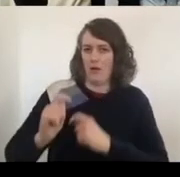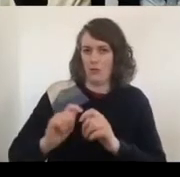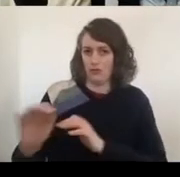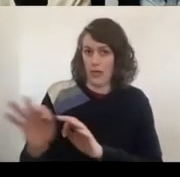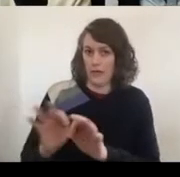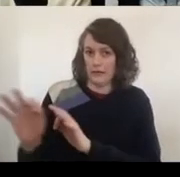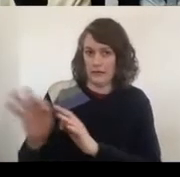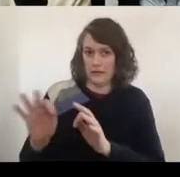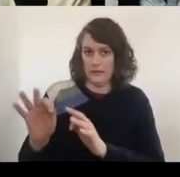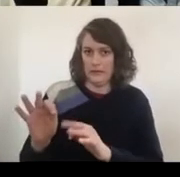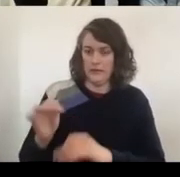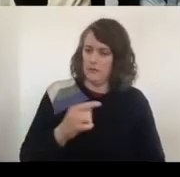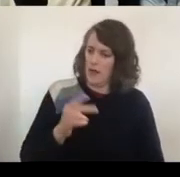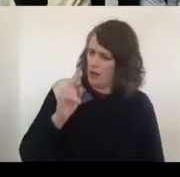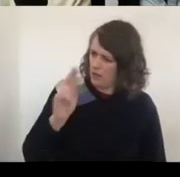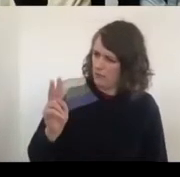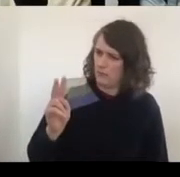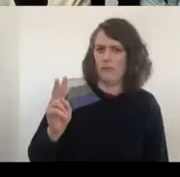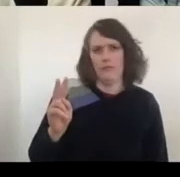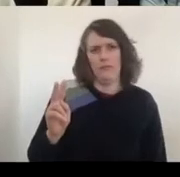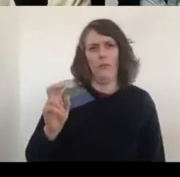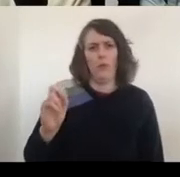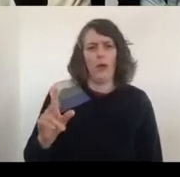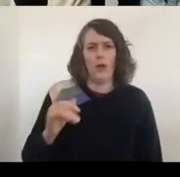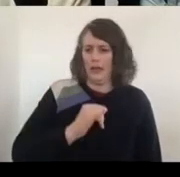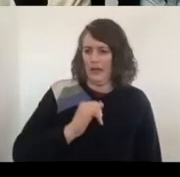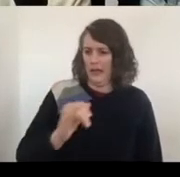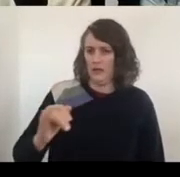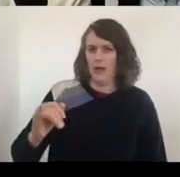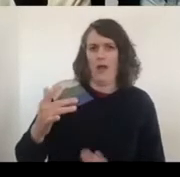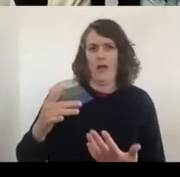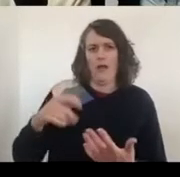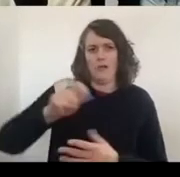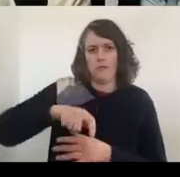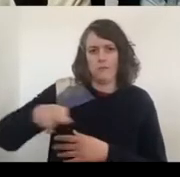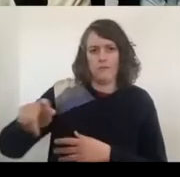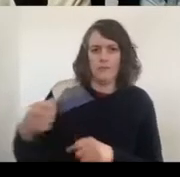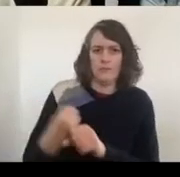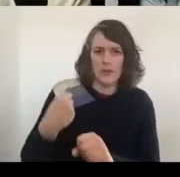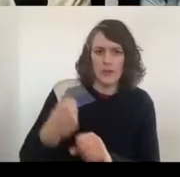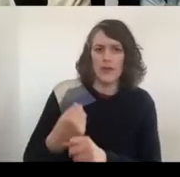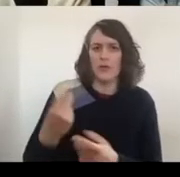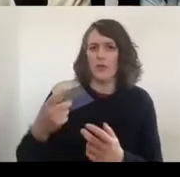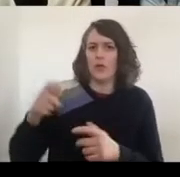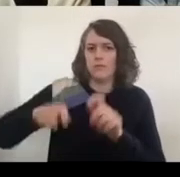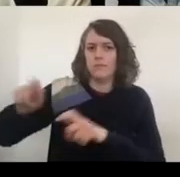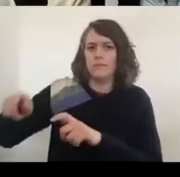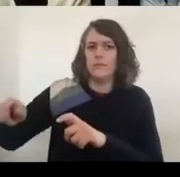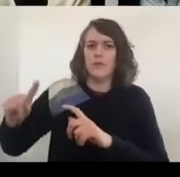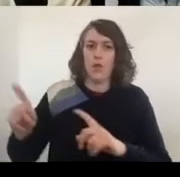einzelne Mitarbeitende oder Bürger/-in sich in bestehende Strukturen bzw. die Gesellschaft